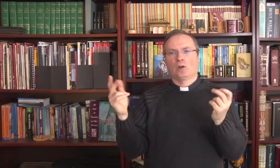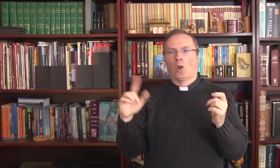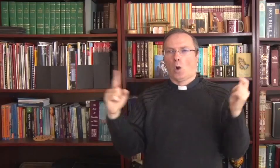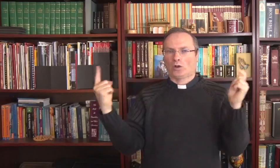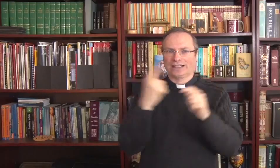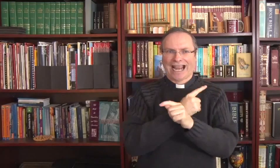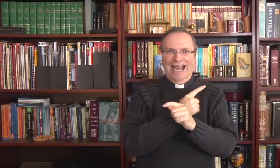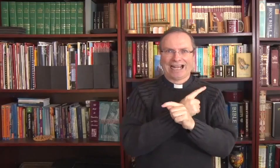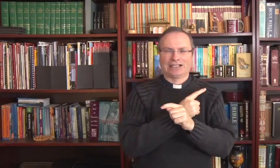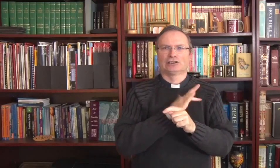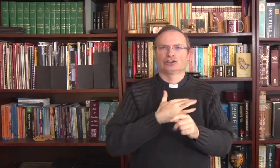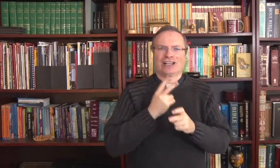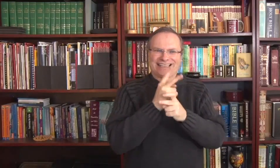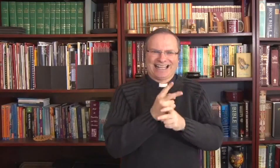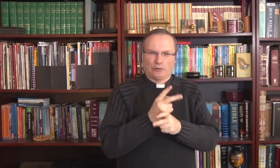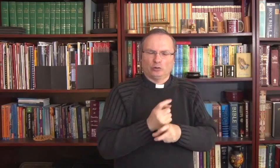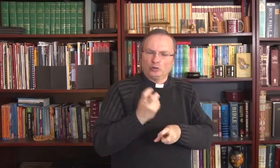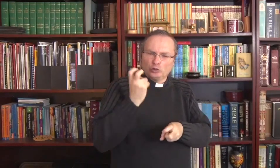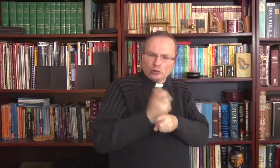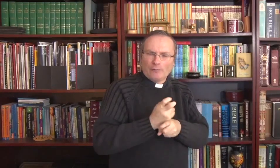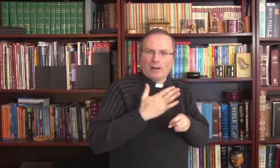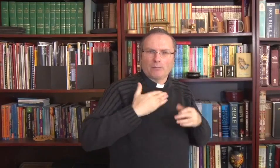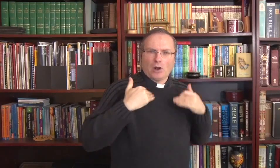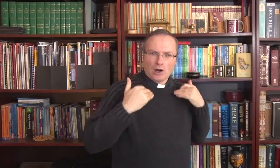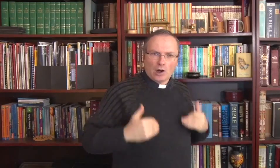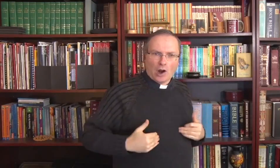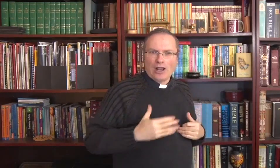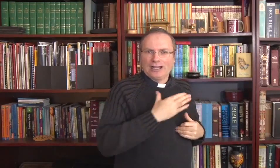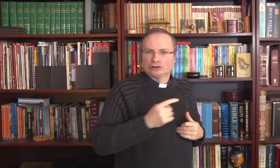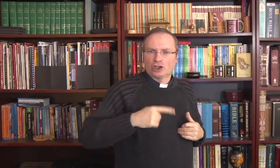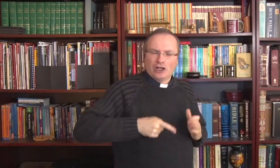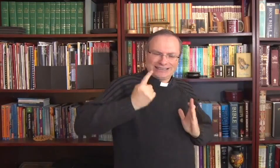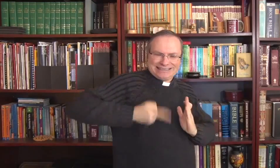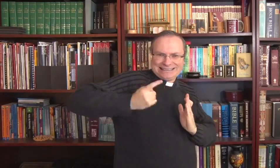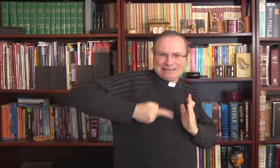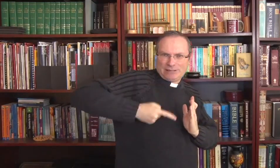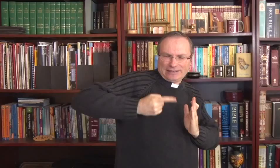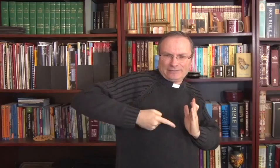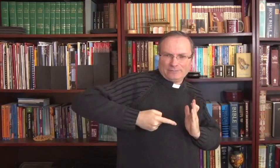Au contraire, je traite durement mon corps et je le discipline,